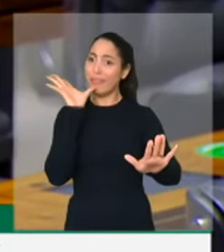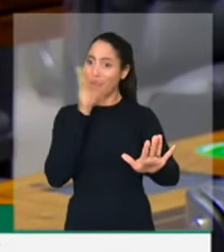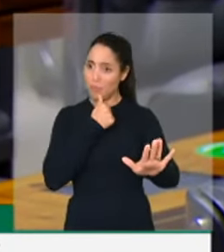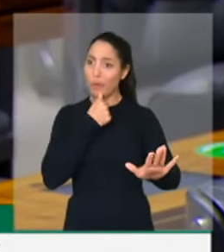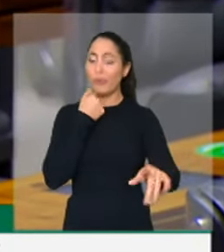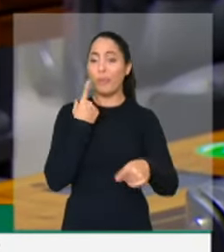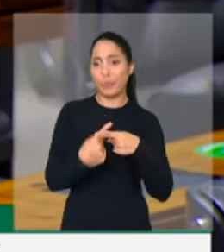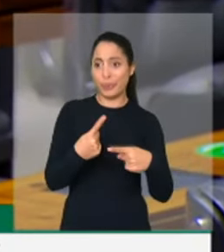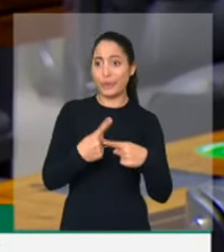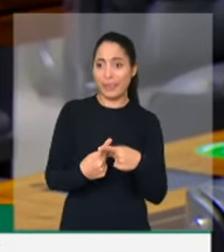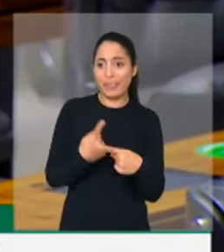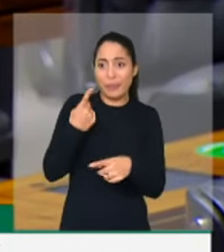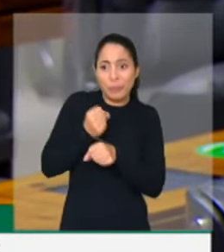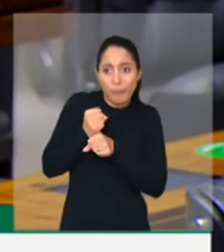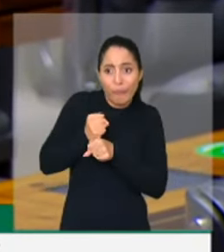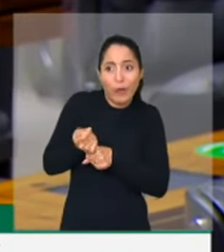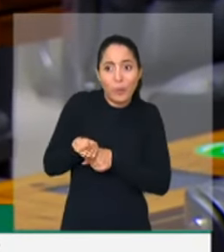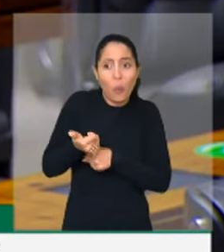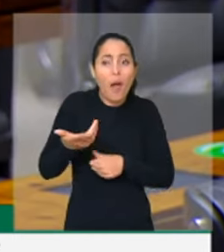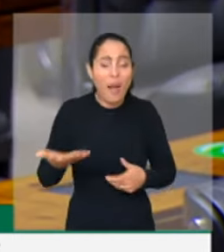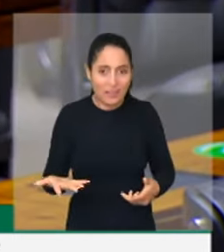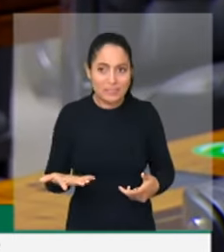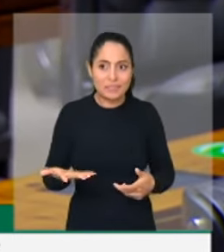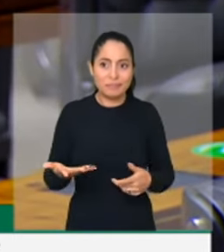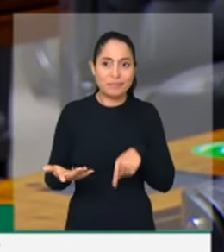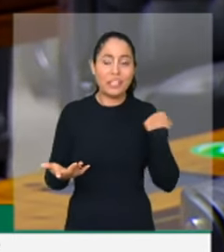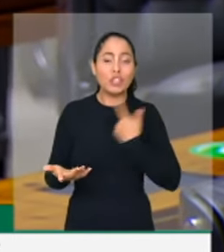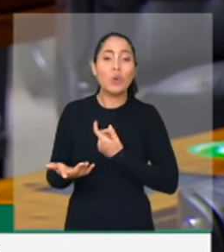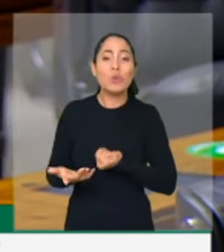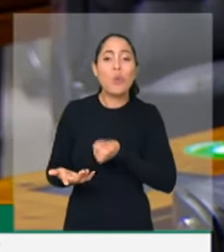MIL MORTES. EU REPITO, PRESIDENTE, O QUE EU DISSE HOJE DE MANHÃ. NÓS PRECISAMOS TER O NOSSO COMITÊ